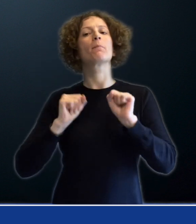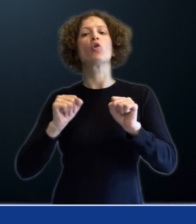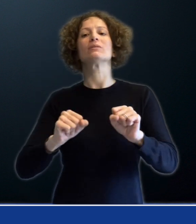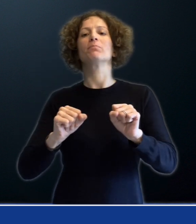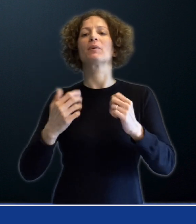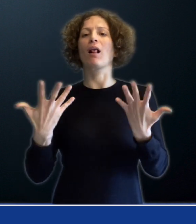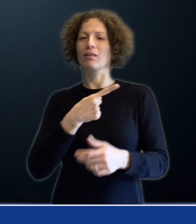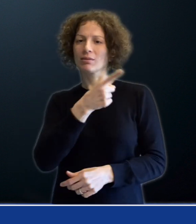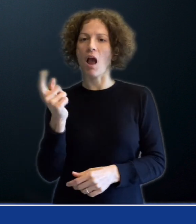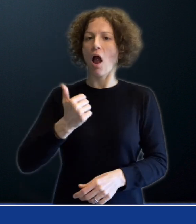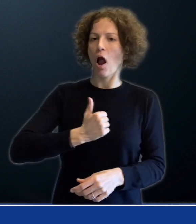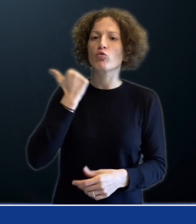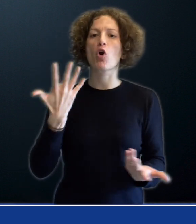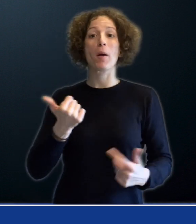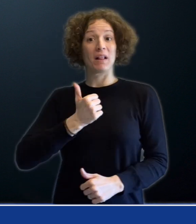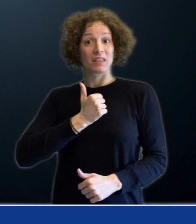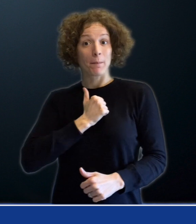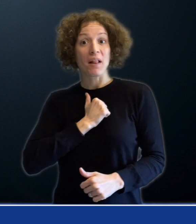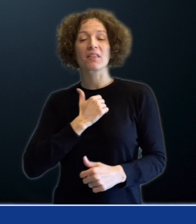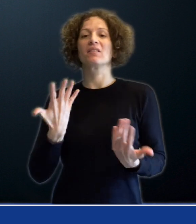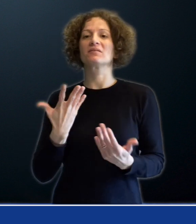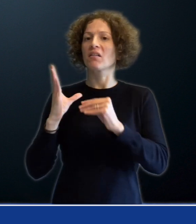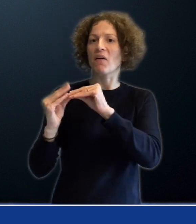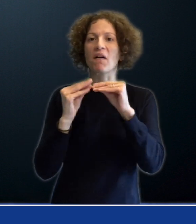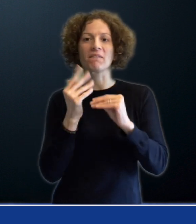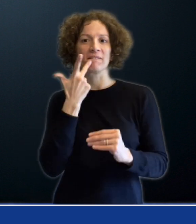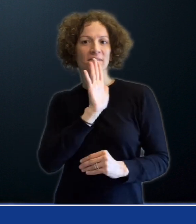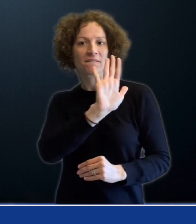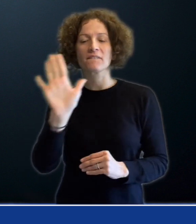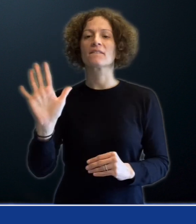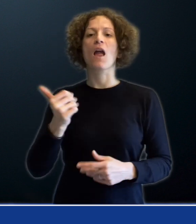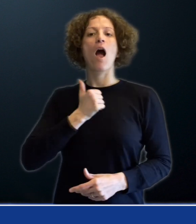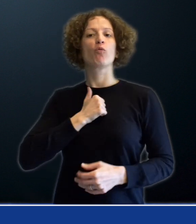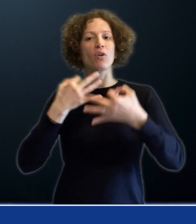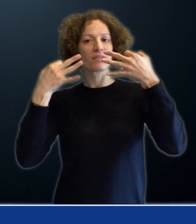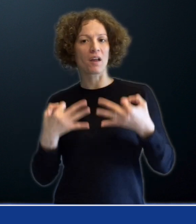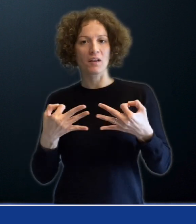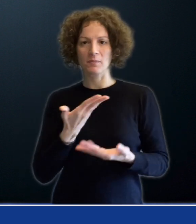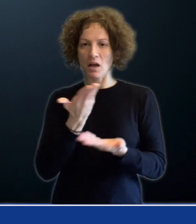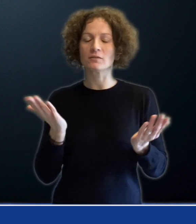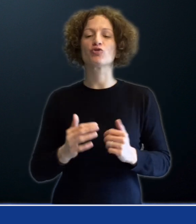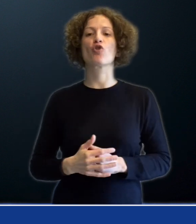e quindi a catena la loro autonomia, indipendenza, realizzazione e autodeterminazione.